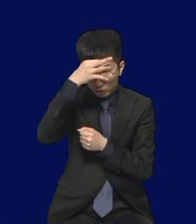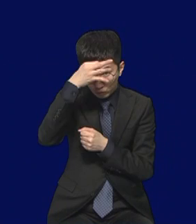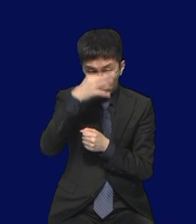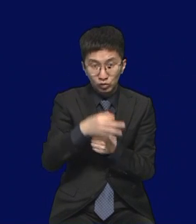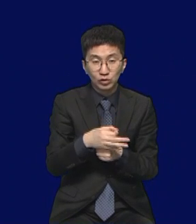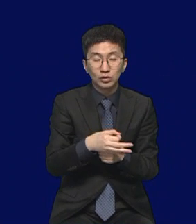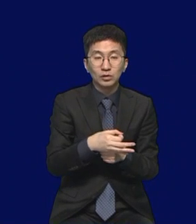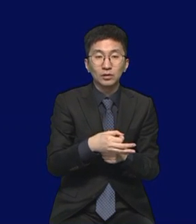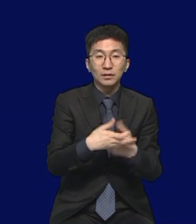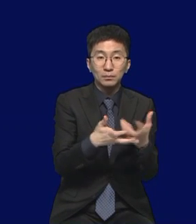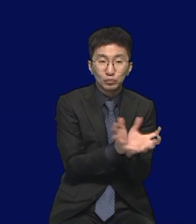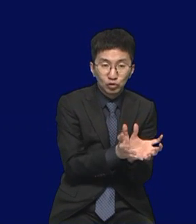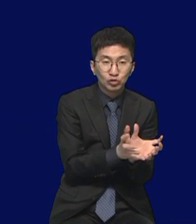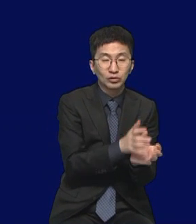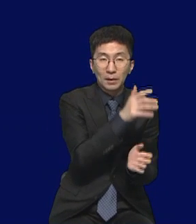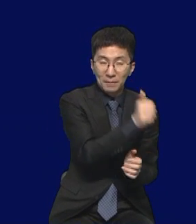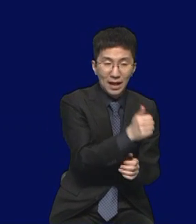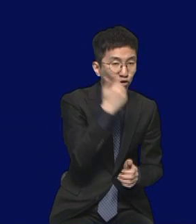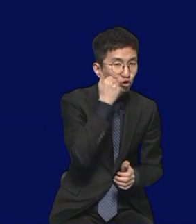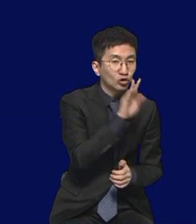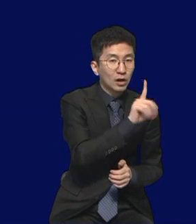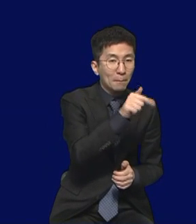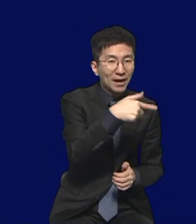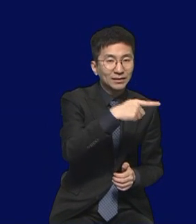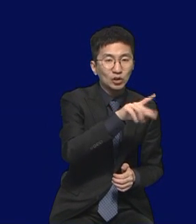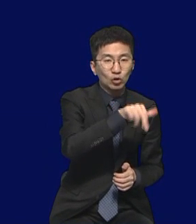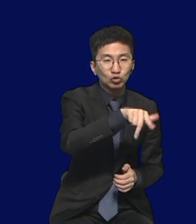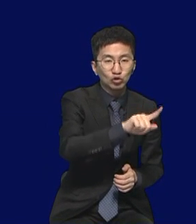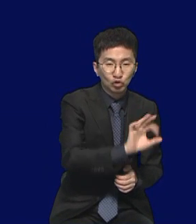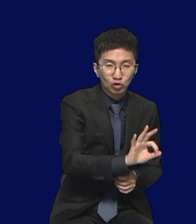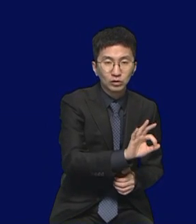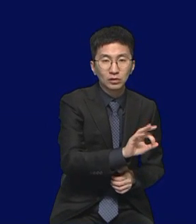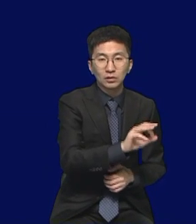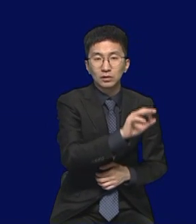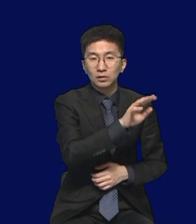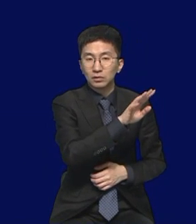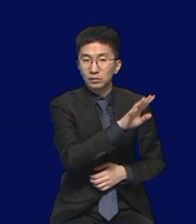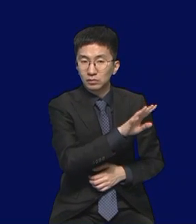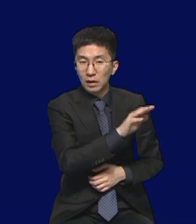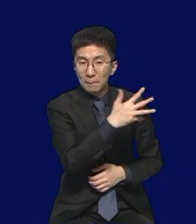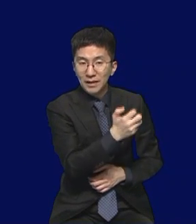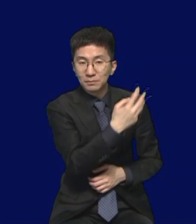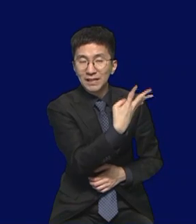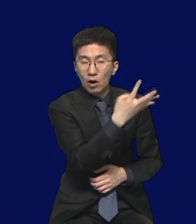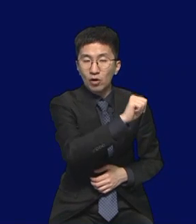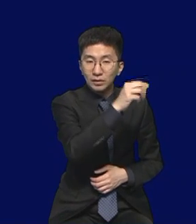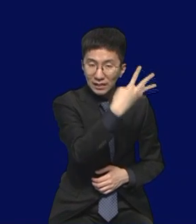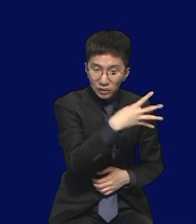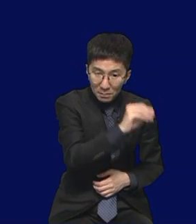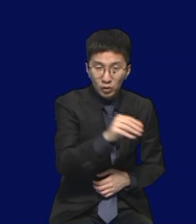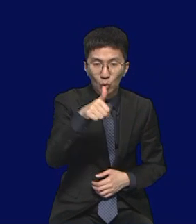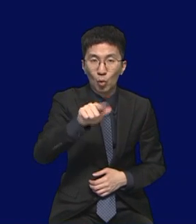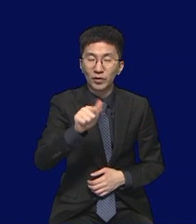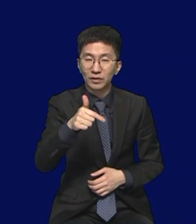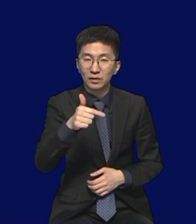과학기술교육분과 담당인 박성중 의원이 84억 4천만 원으로 가장 많았고 인수위 부위원장인 권영세 의원이 44억 1천만